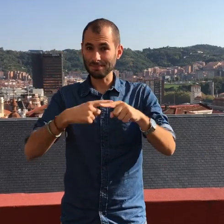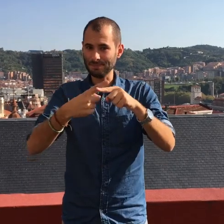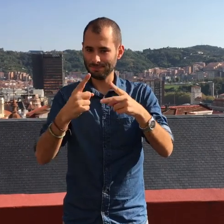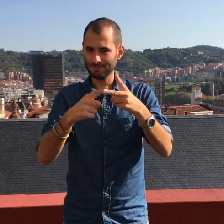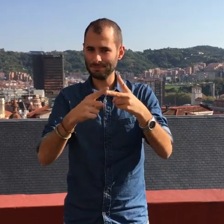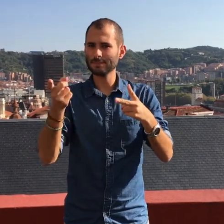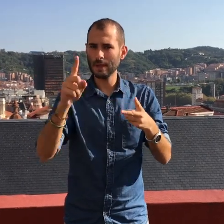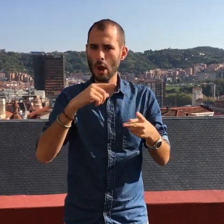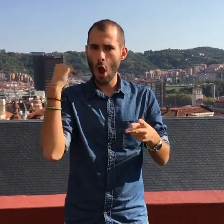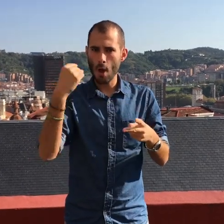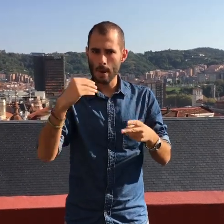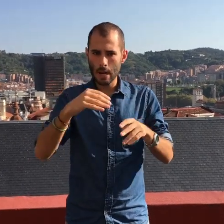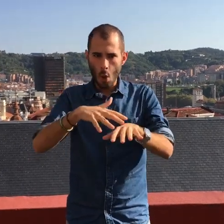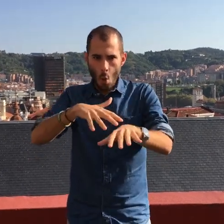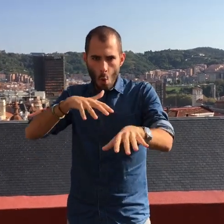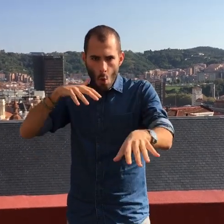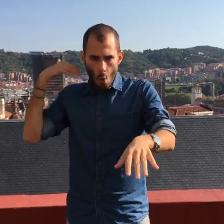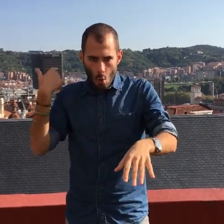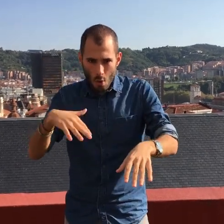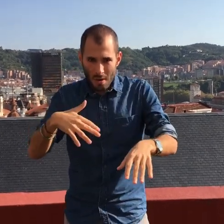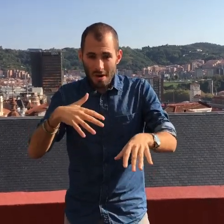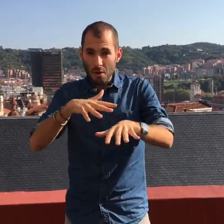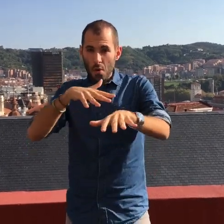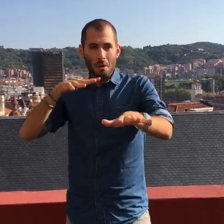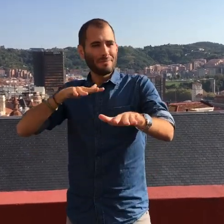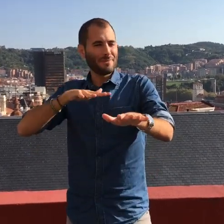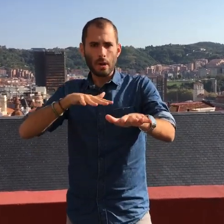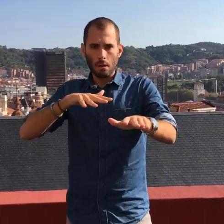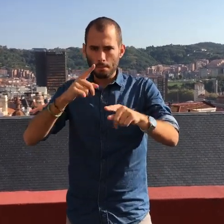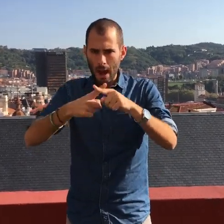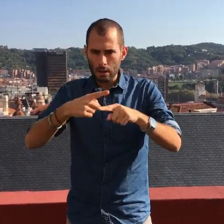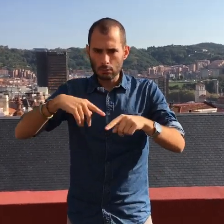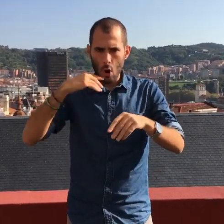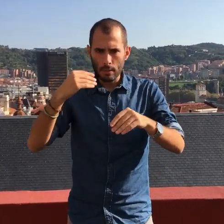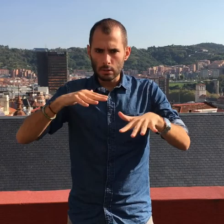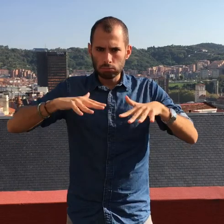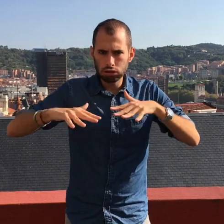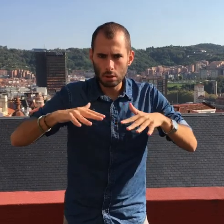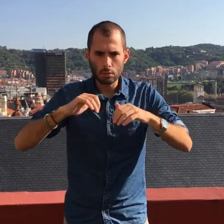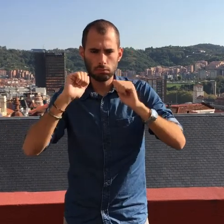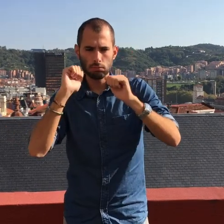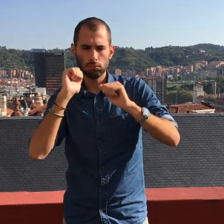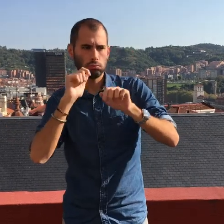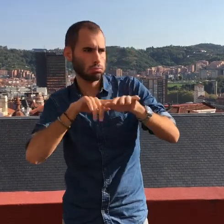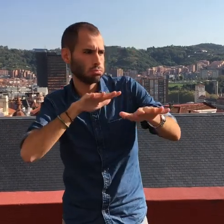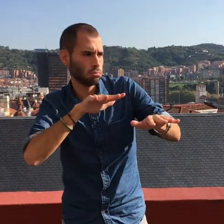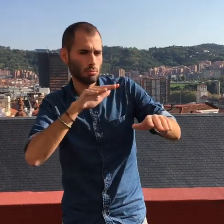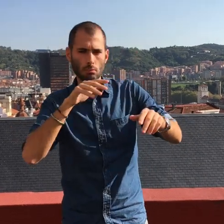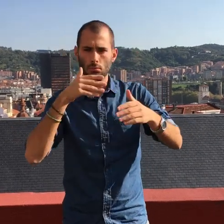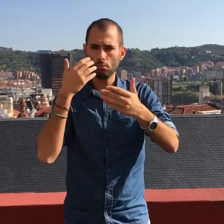segundo, la visibilidad y participación de la juventud sorda fue impactante en la Marcha Estatal,